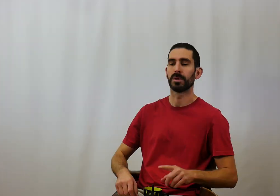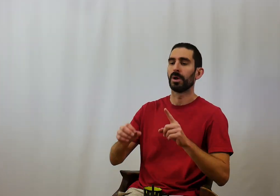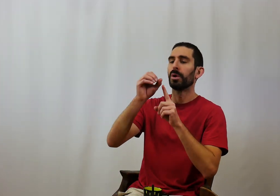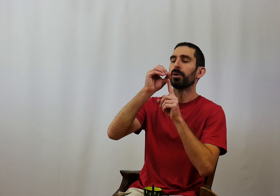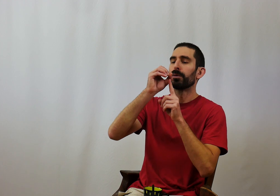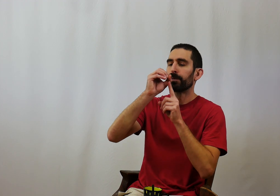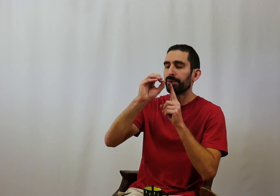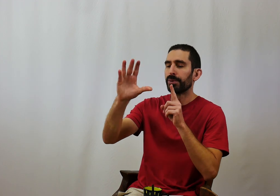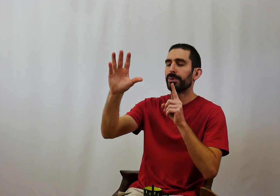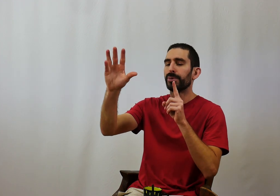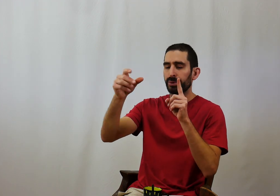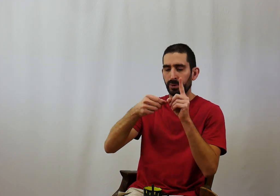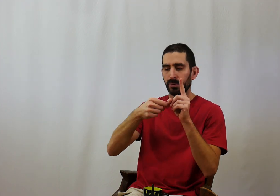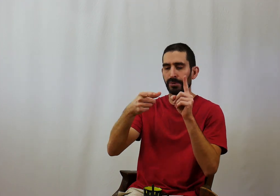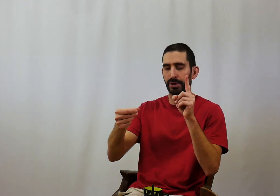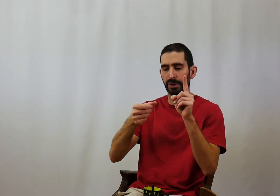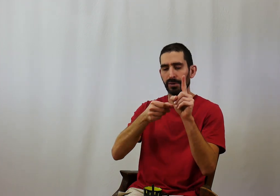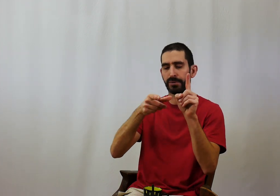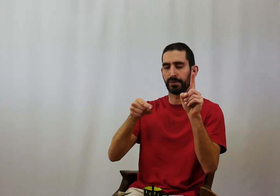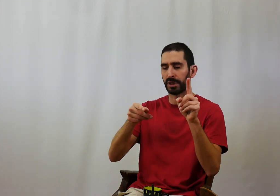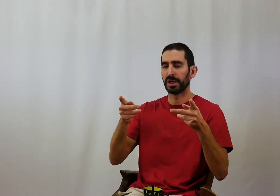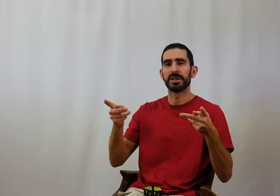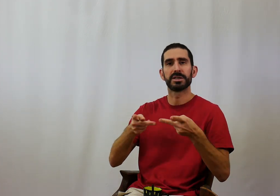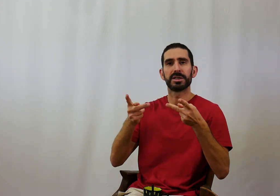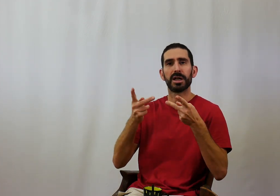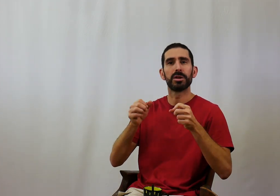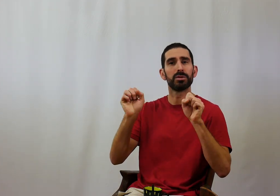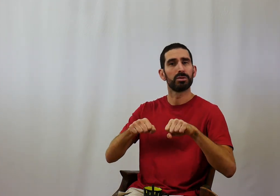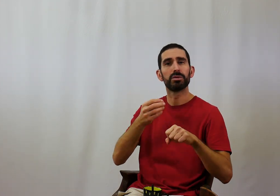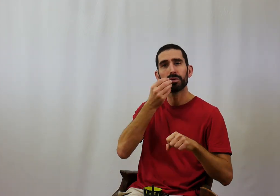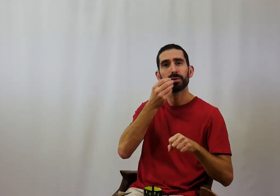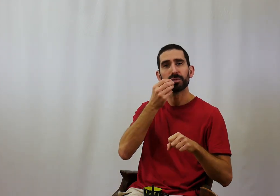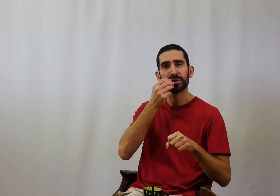Les feuilles d'un pissenlit peuvent se manger en salade.